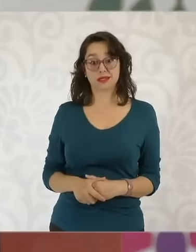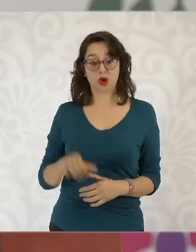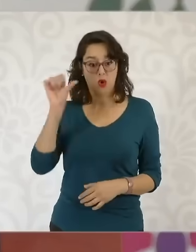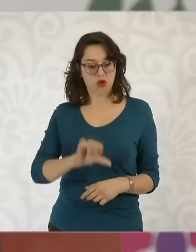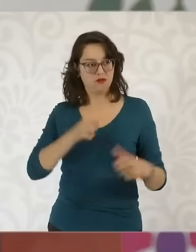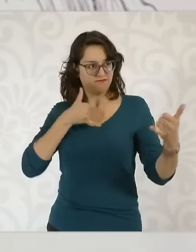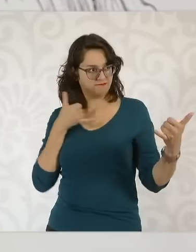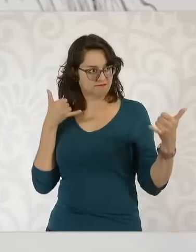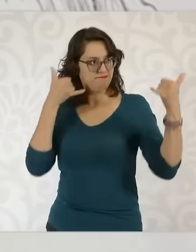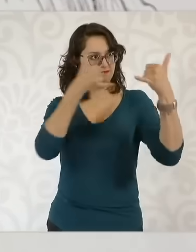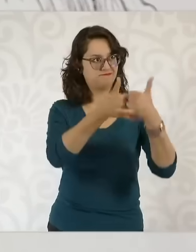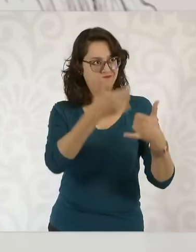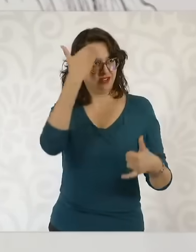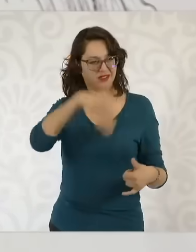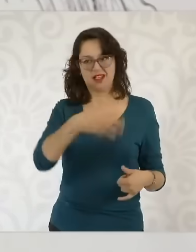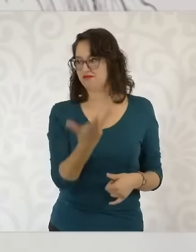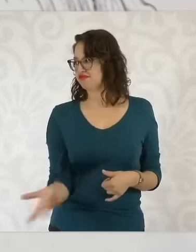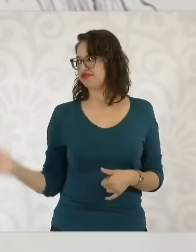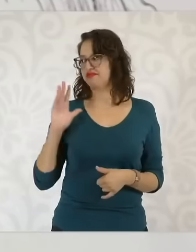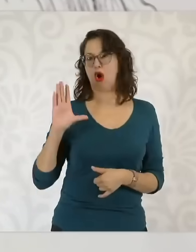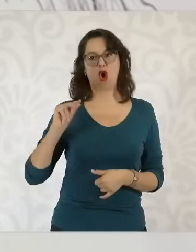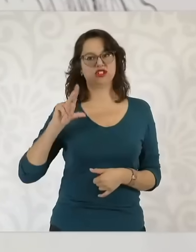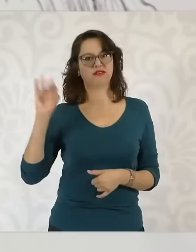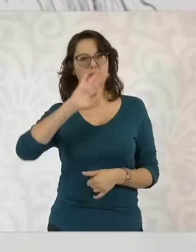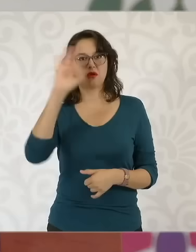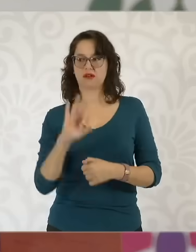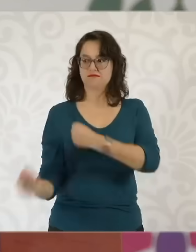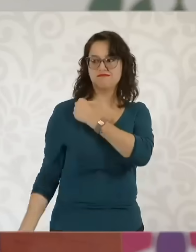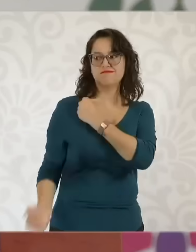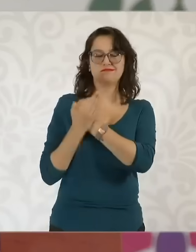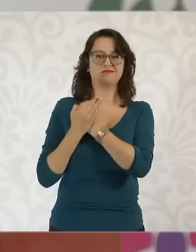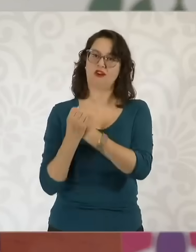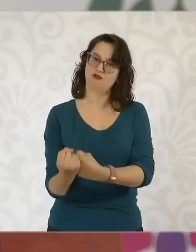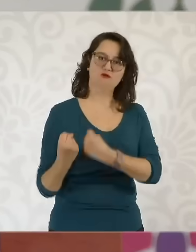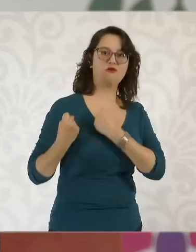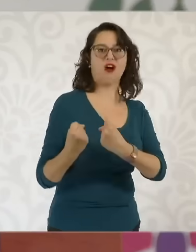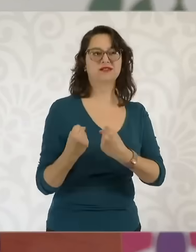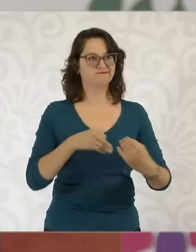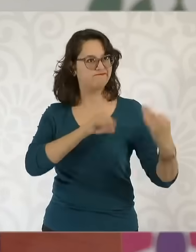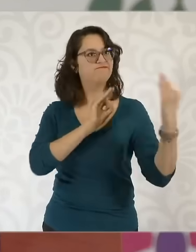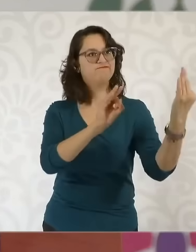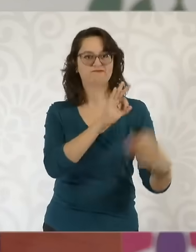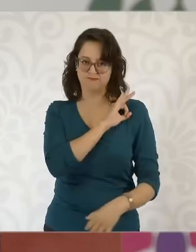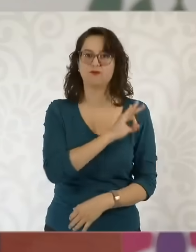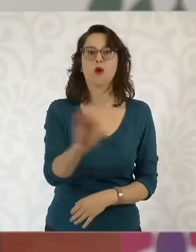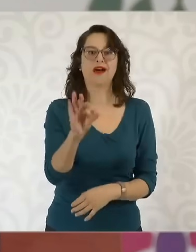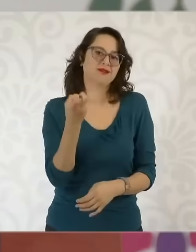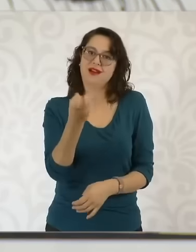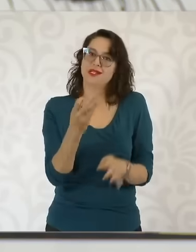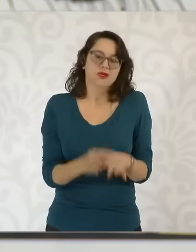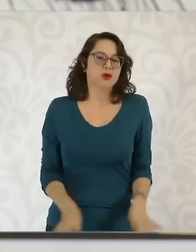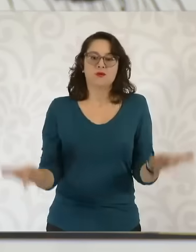pues es una fuerza muy importante, muy importante. Por eso decimos que la fuerza no solo no es de la